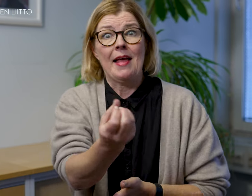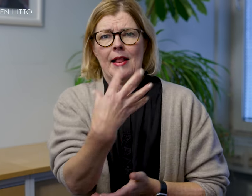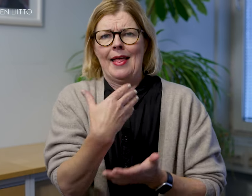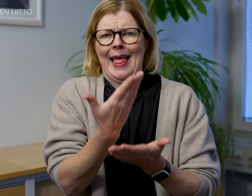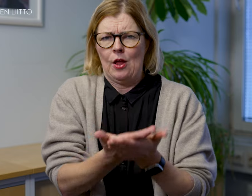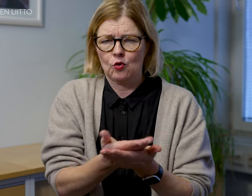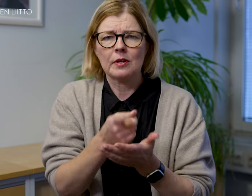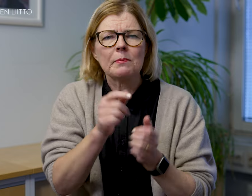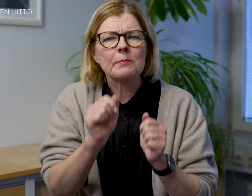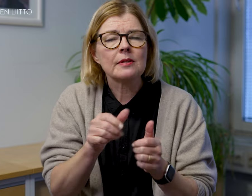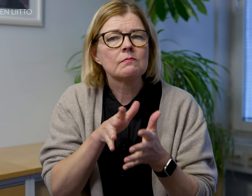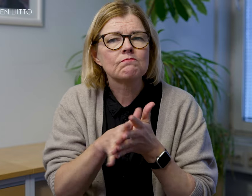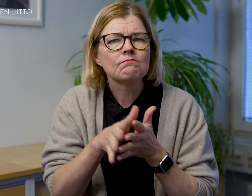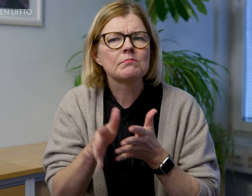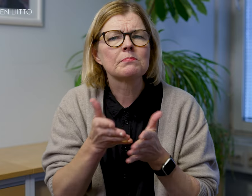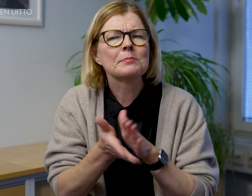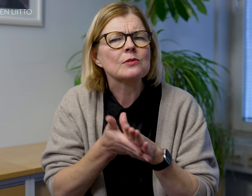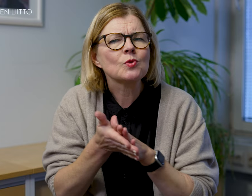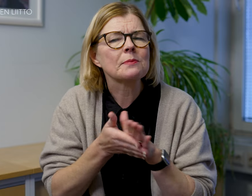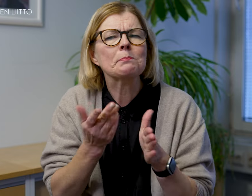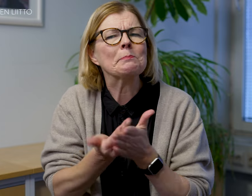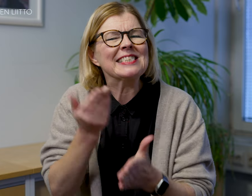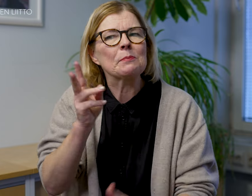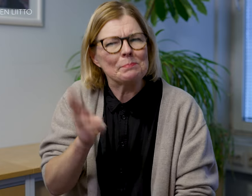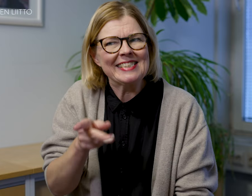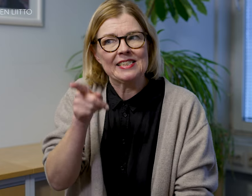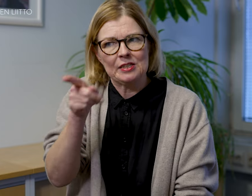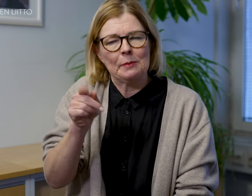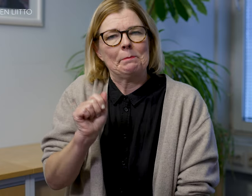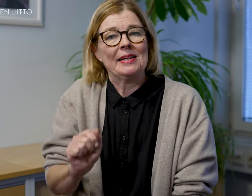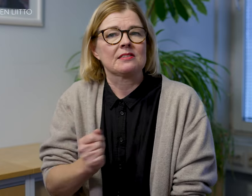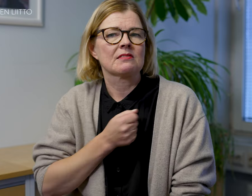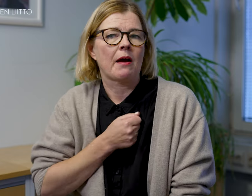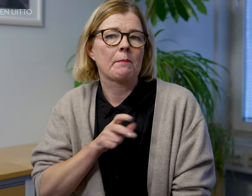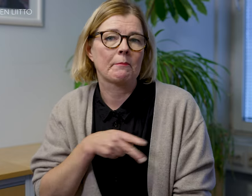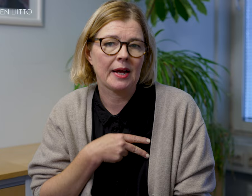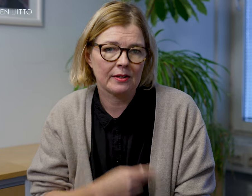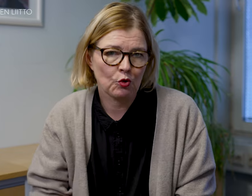ja muista myös perustella ehdotuksesi.